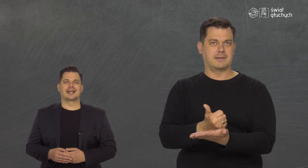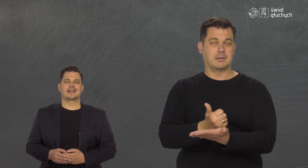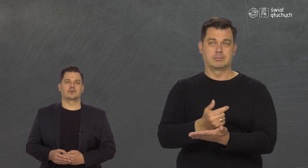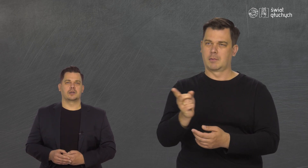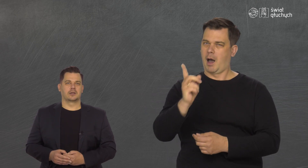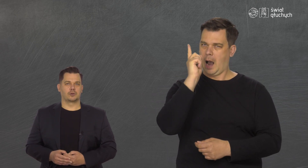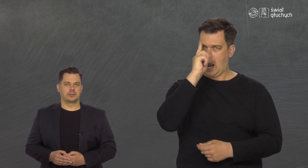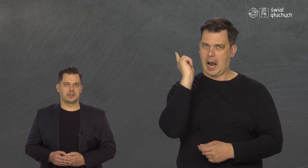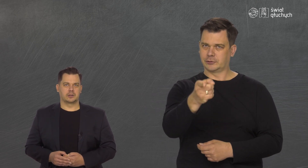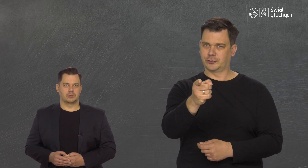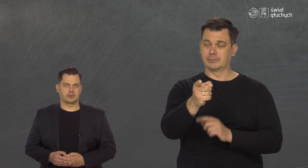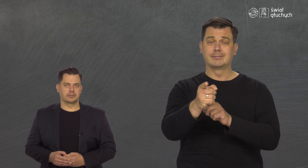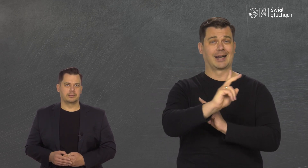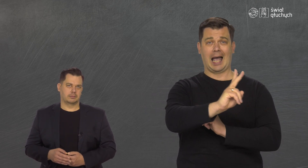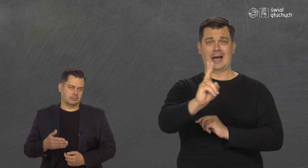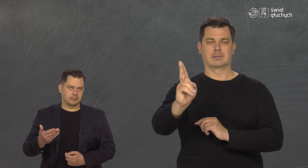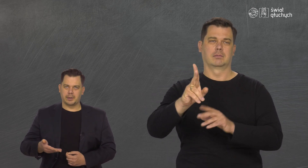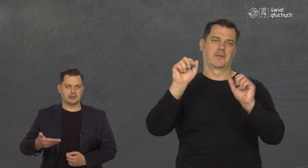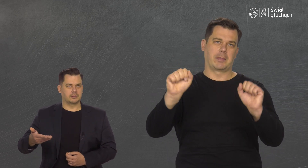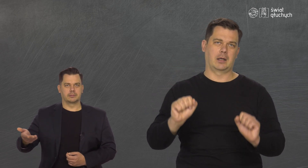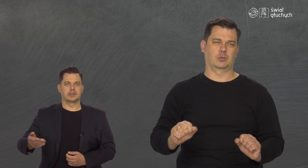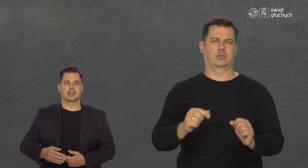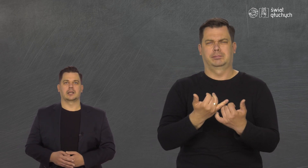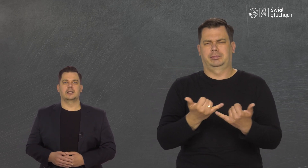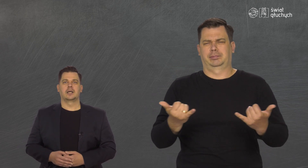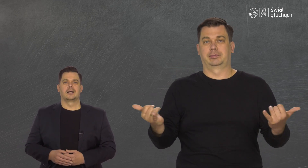która nakazuje różnym instytucjom, np. bankom,